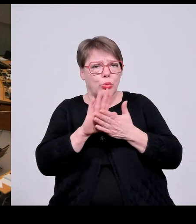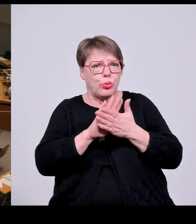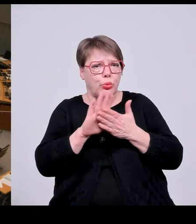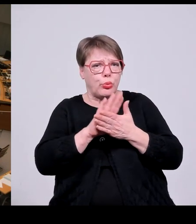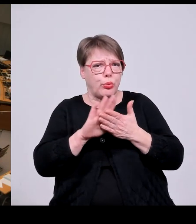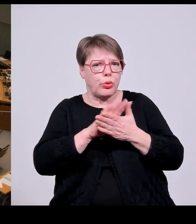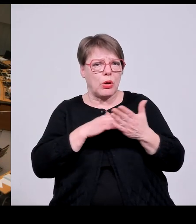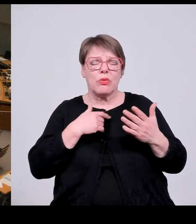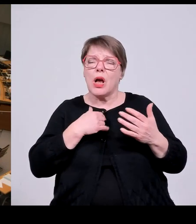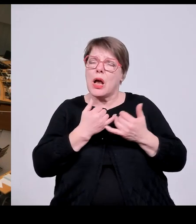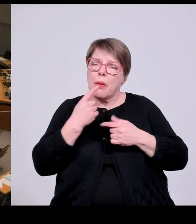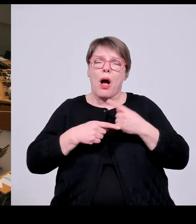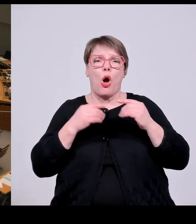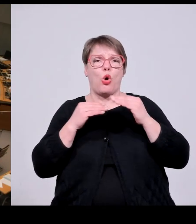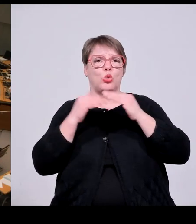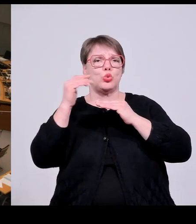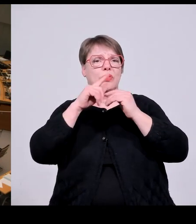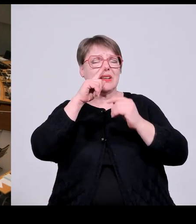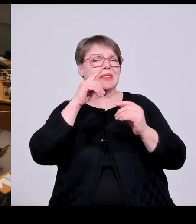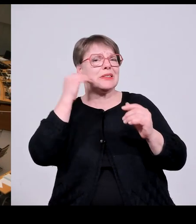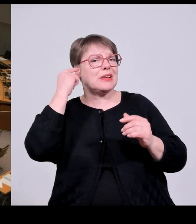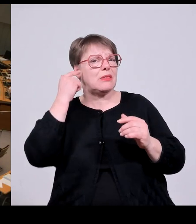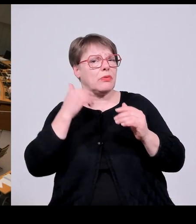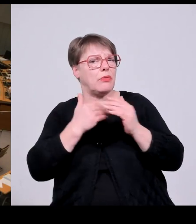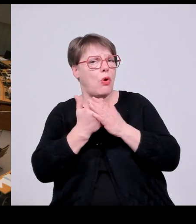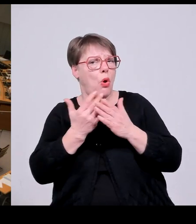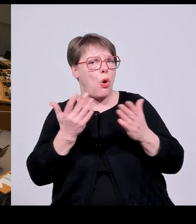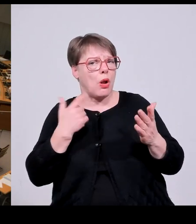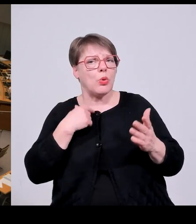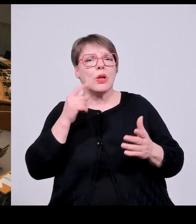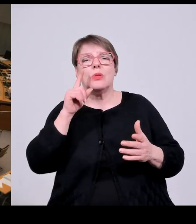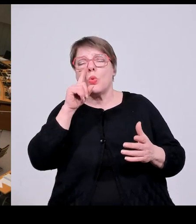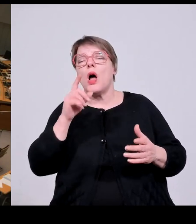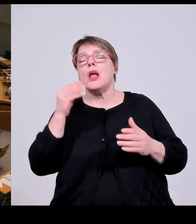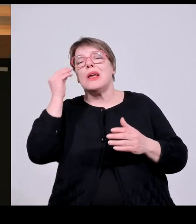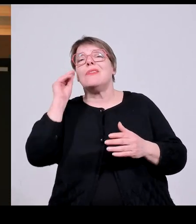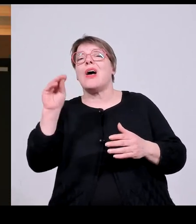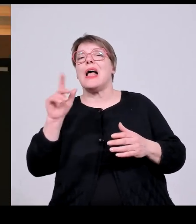(Beifall) (Rednerwechsel) Danke schön. Herr Präsident, liebe Kolleginnen und Kollegen! Lieber Herr